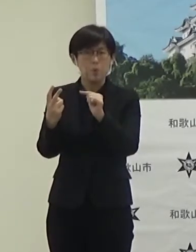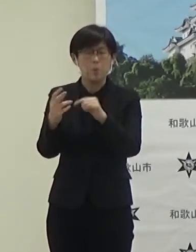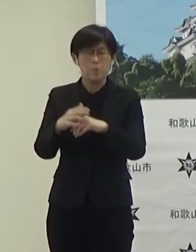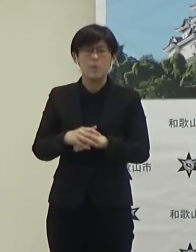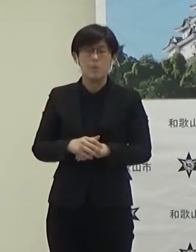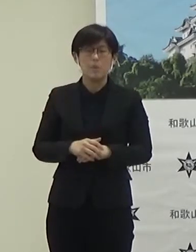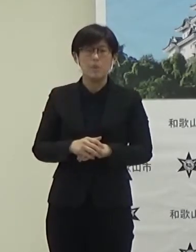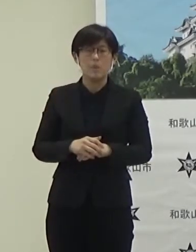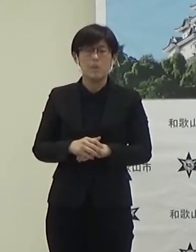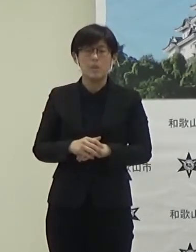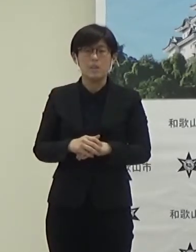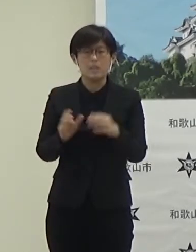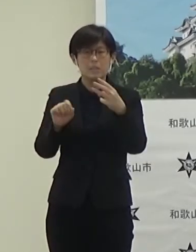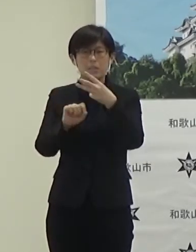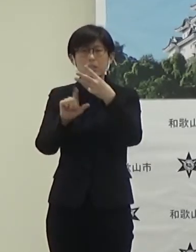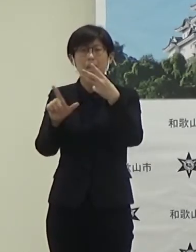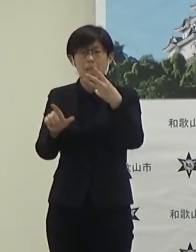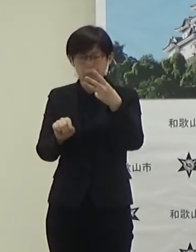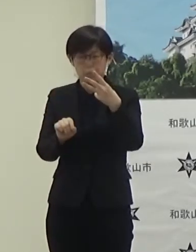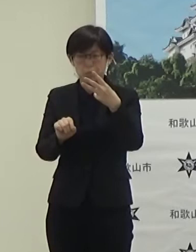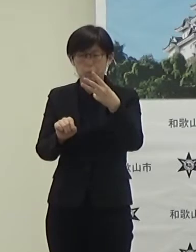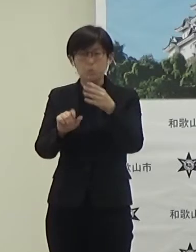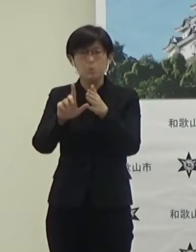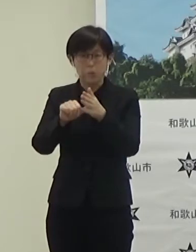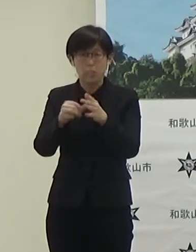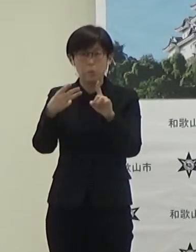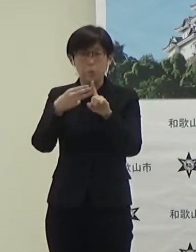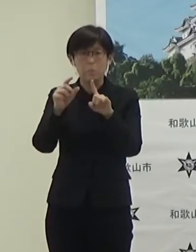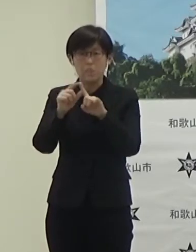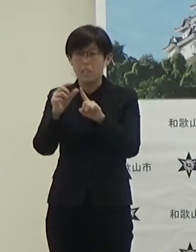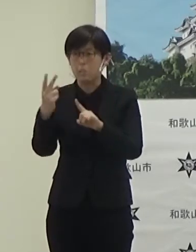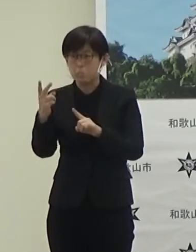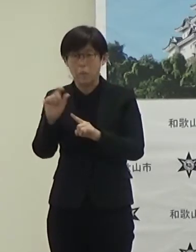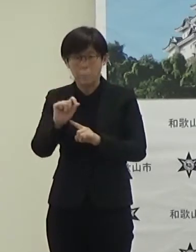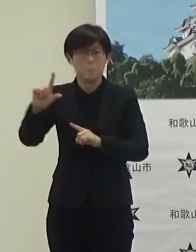3月になってですね、急激に上がってきました。